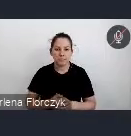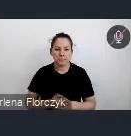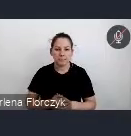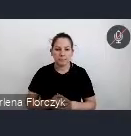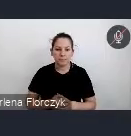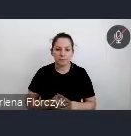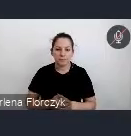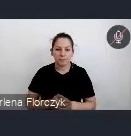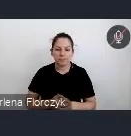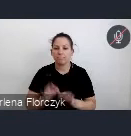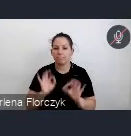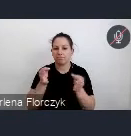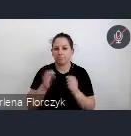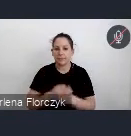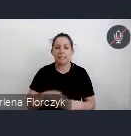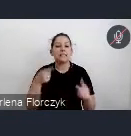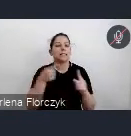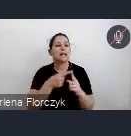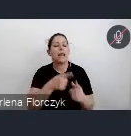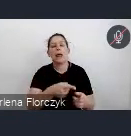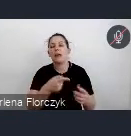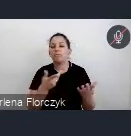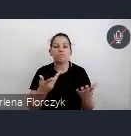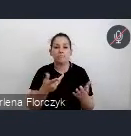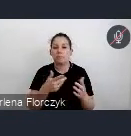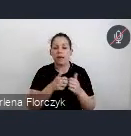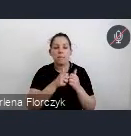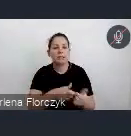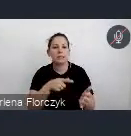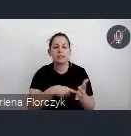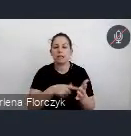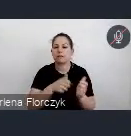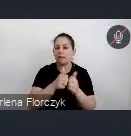O! Cele tej misji i jakie mamy zadania, tutaj to proszę państwa,